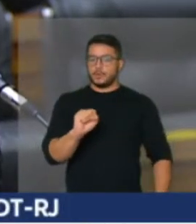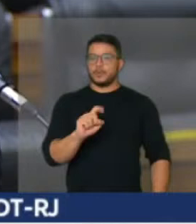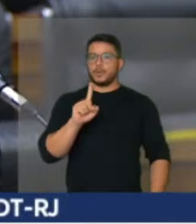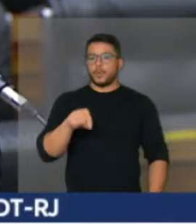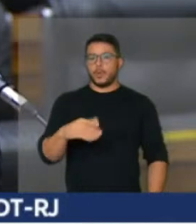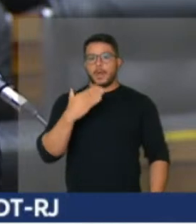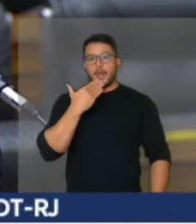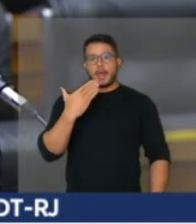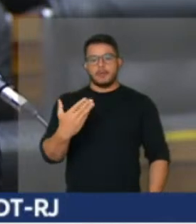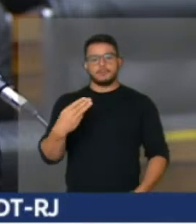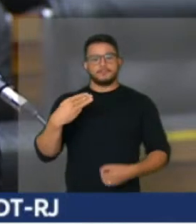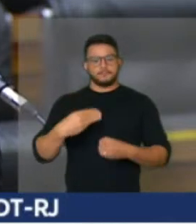OS RECURSOS, FORTALECEU OS MUNICÍPIOS. SANTA CATARINA O